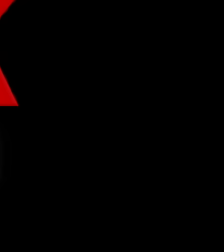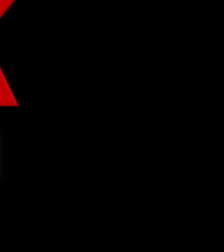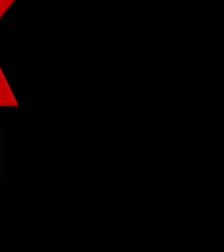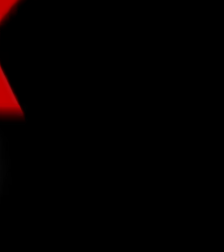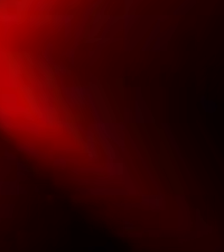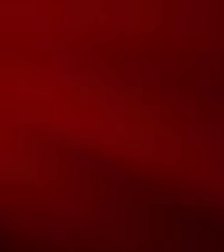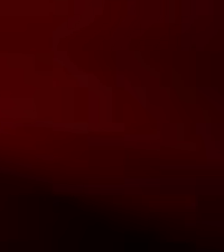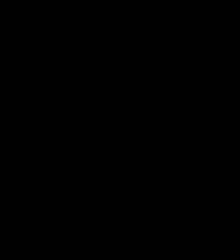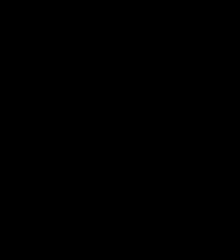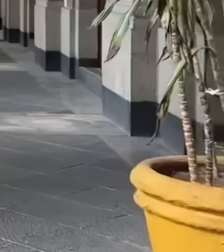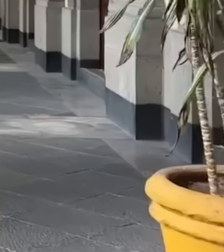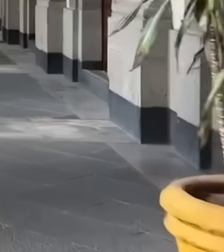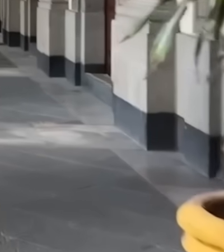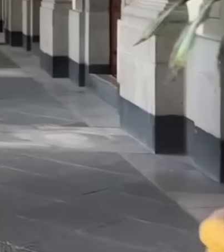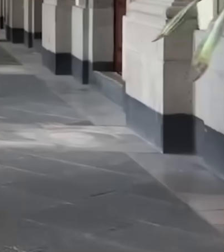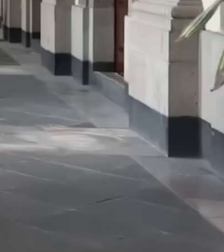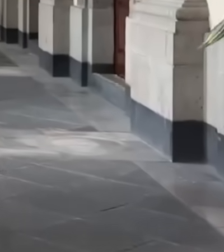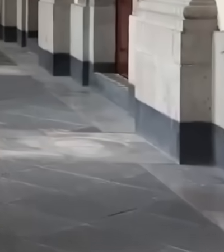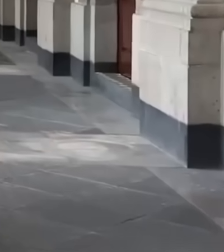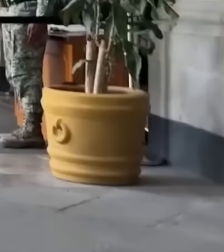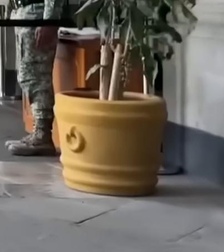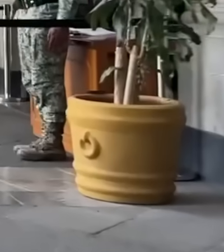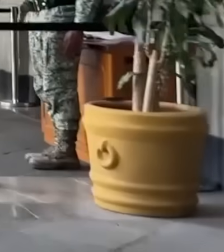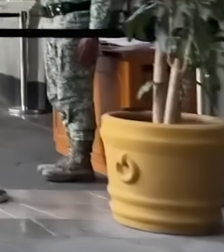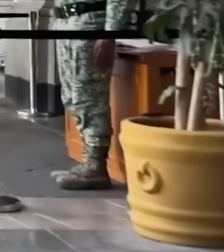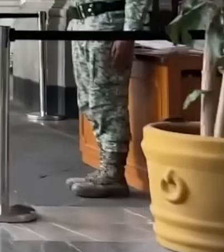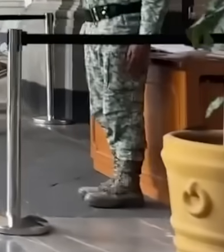[Música] [Aplausos] se calienta la mañanera en Palacio Nacional